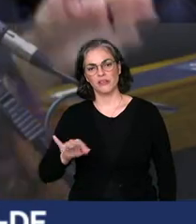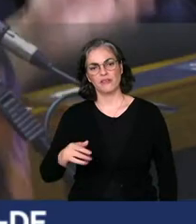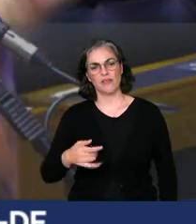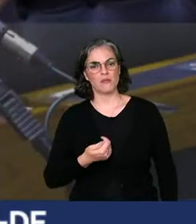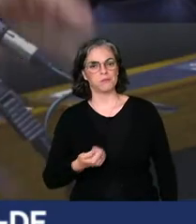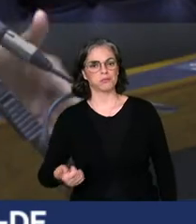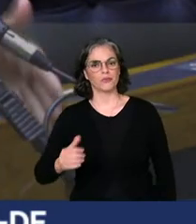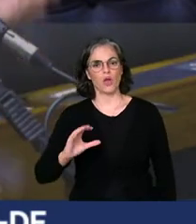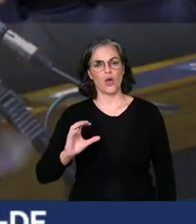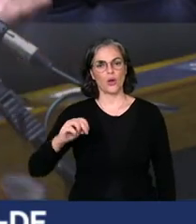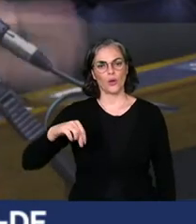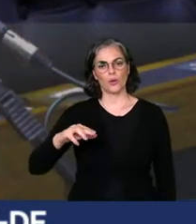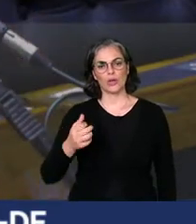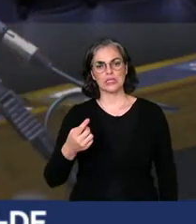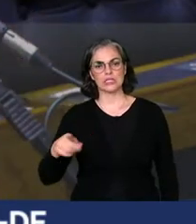QUE VAI FAZER ESSA CONCESSÃO E NÃO UMA, UMA ENTIDADE